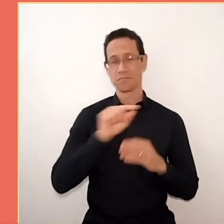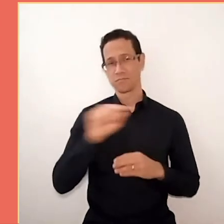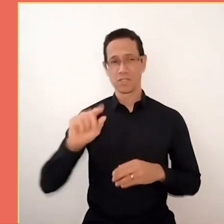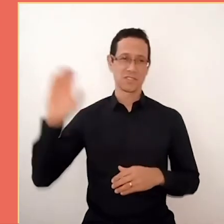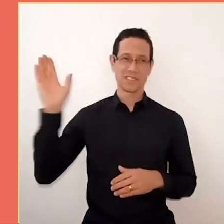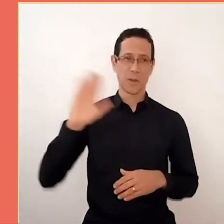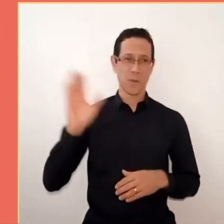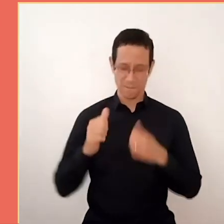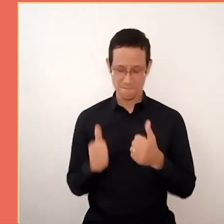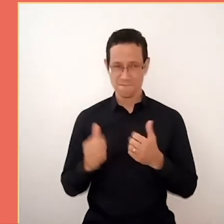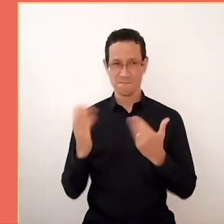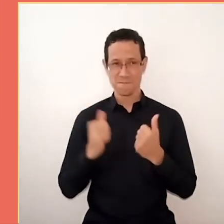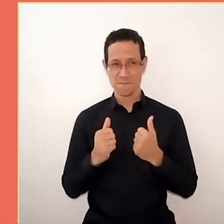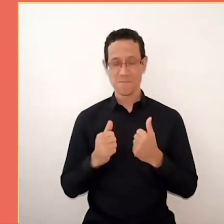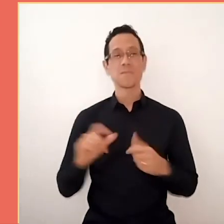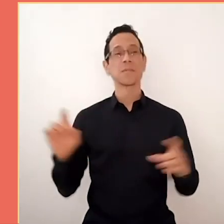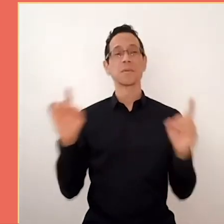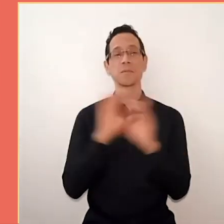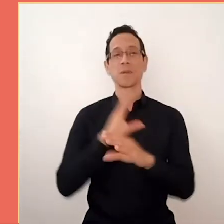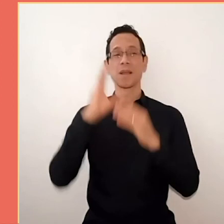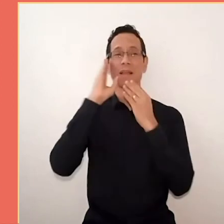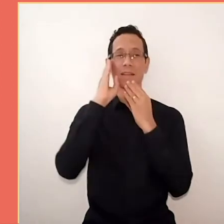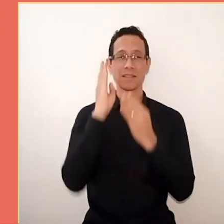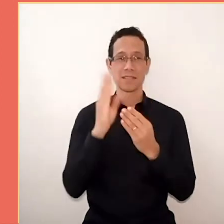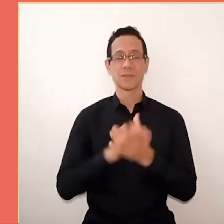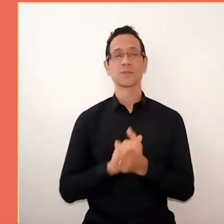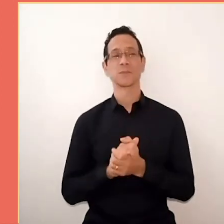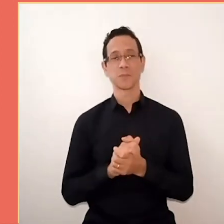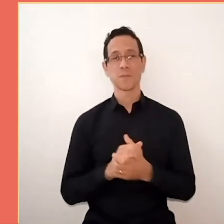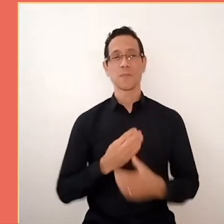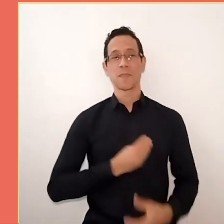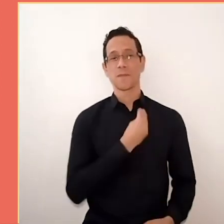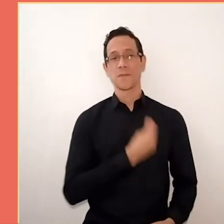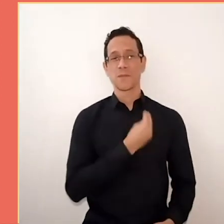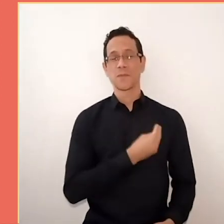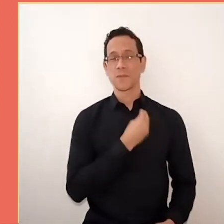Bom, queria encerrar agradecendo a presença de todas e todos vocês,